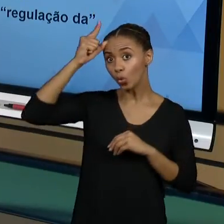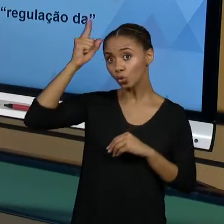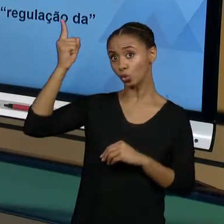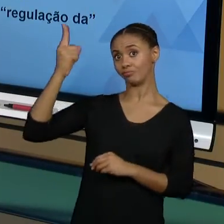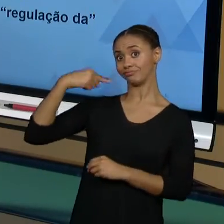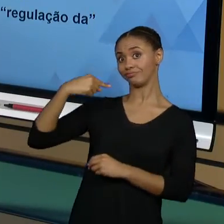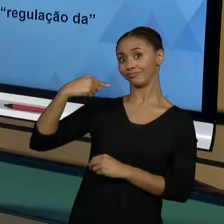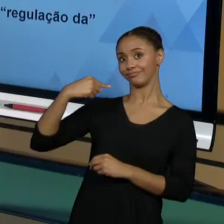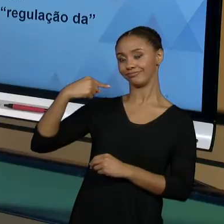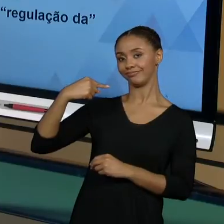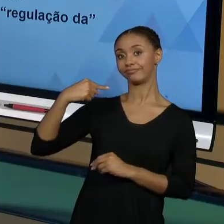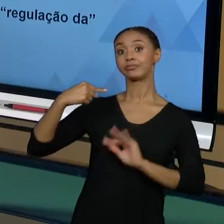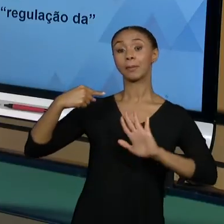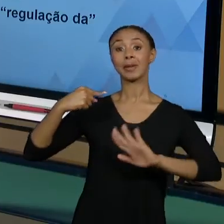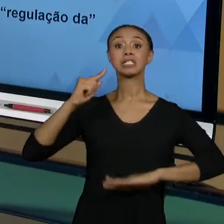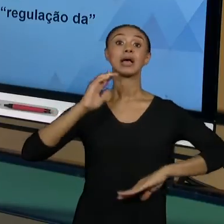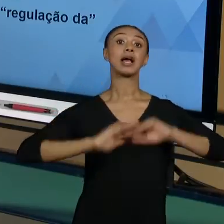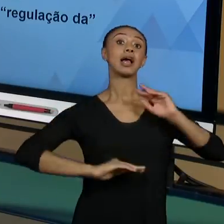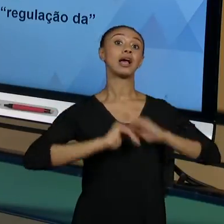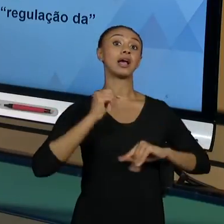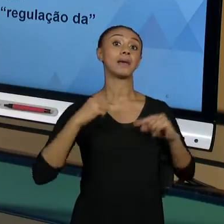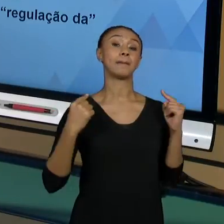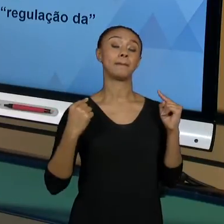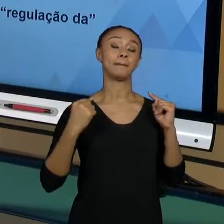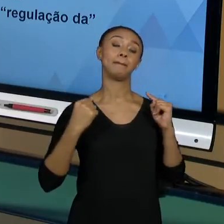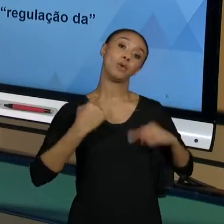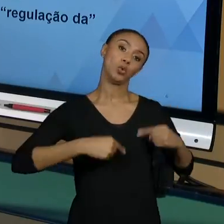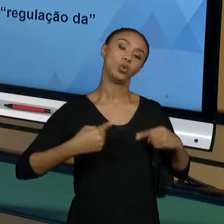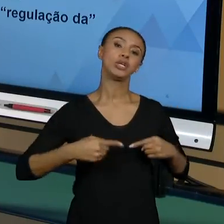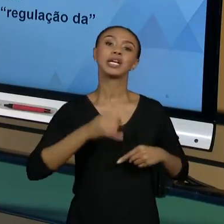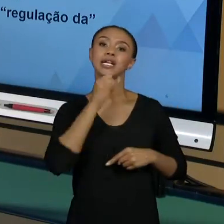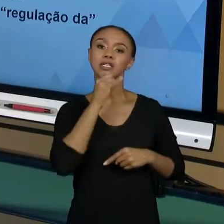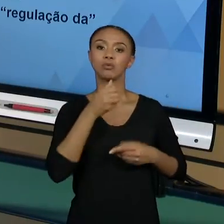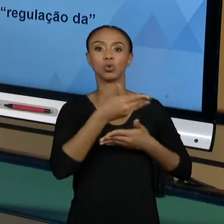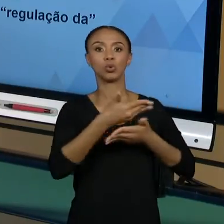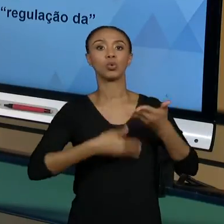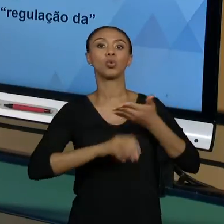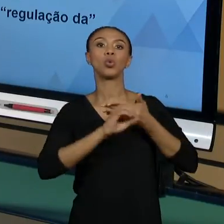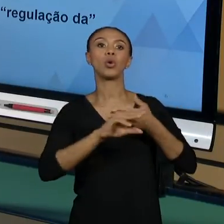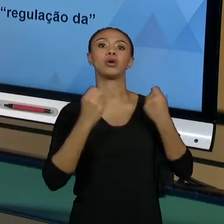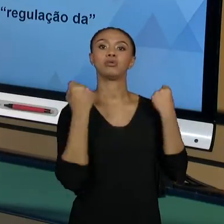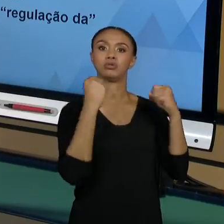CULTURA. MAS AS AÇÕES POLÍTICAS, POR EXEMPLO, O CURRÍCULO DA EDUCAÇÃO FÍSICA, A PROPOSTA